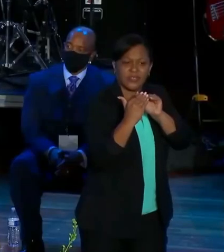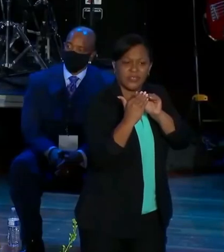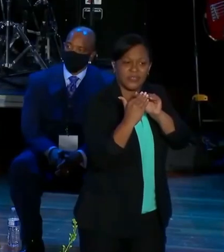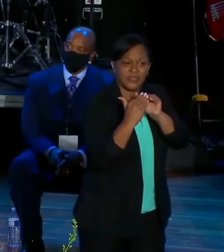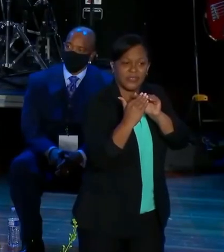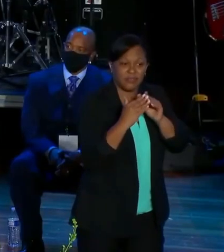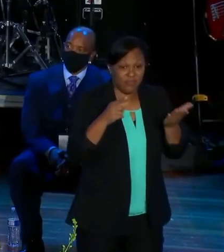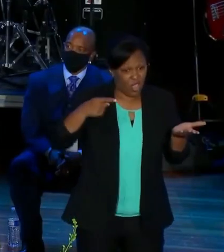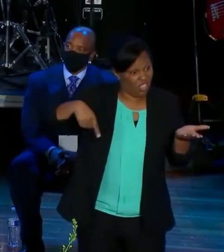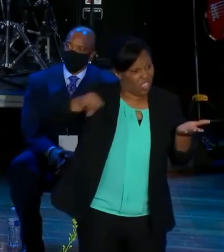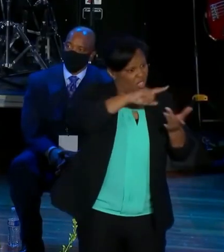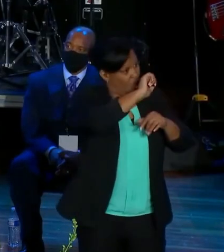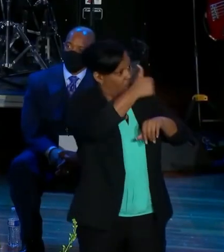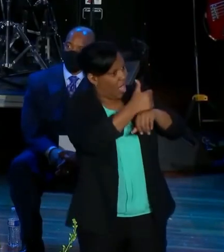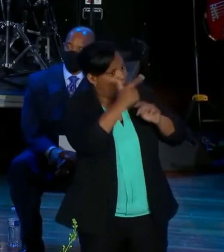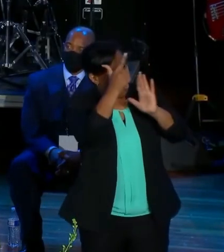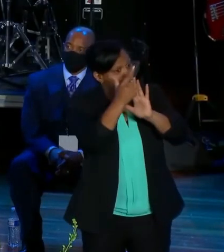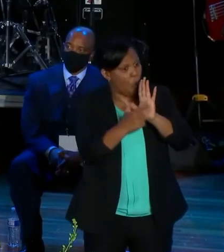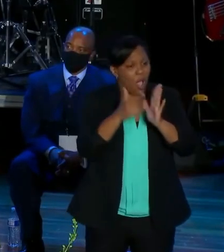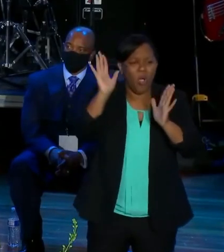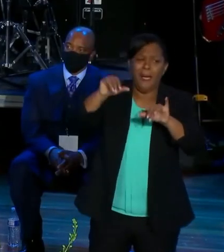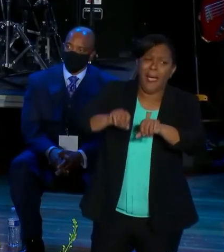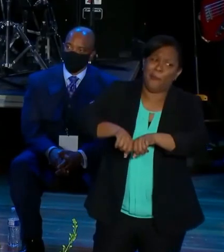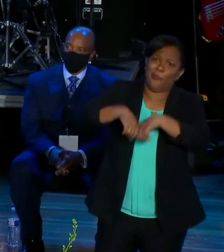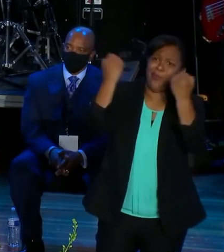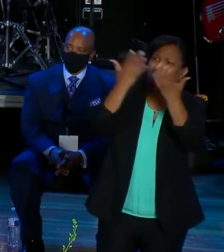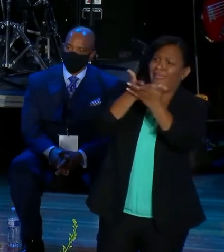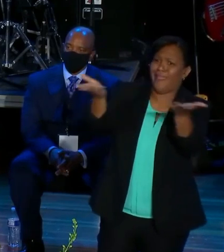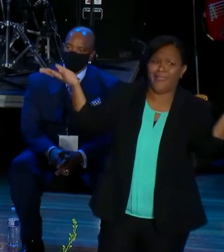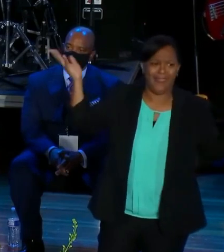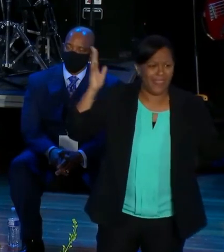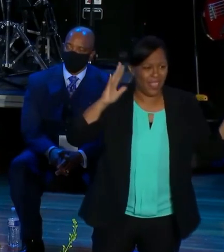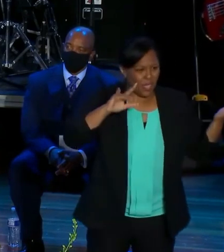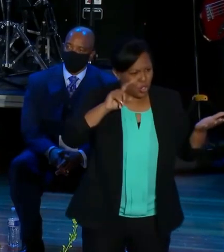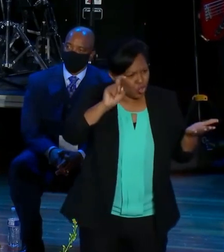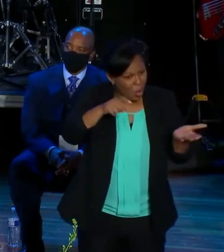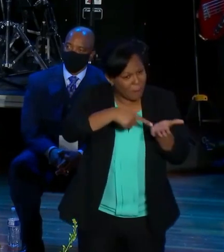men det borde också de fyra polismännen göra, som orsakade denna begravning idag